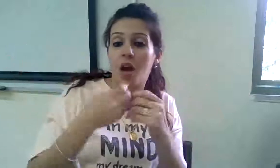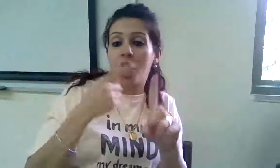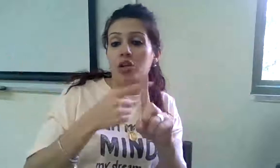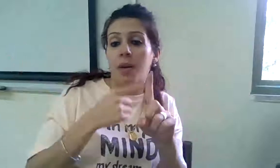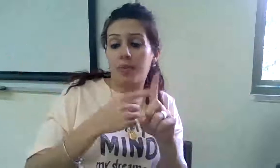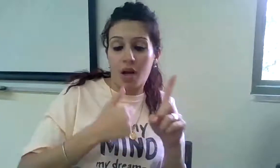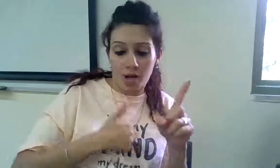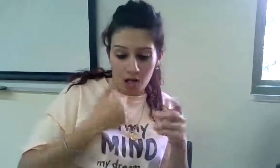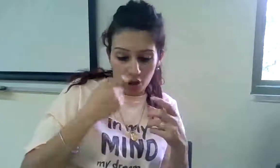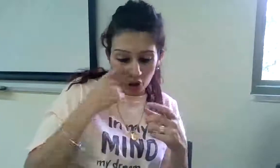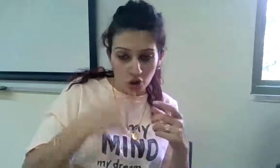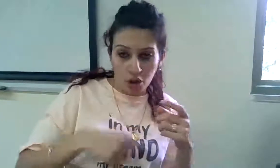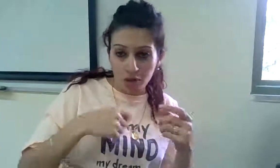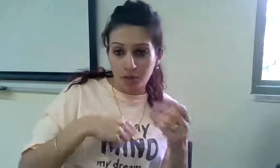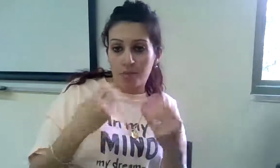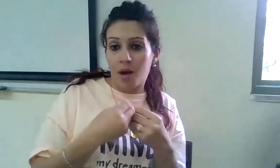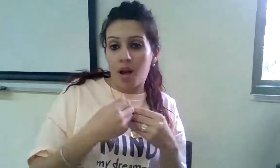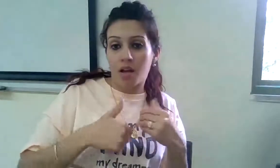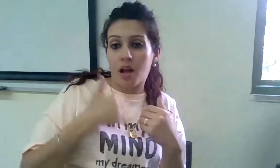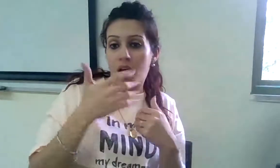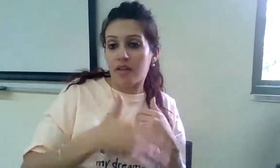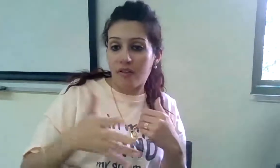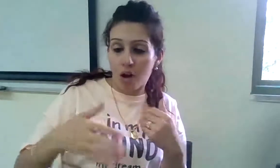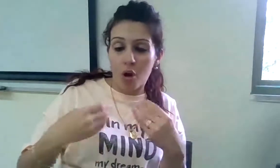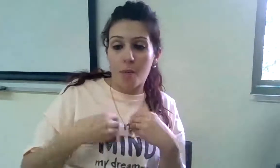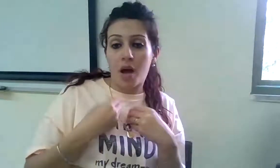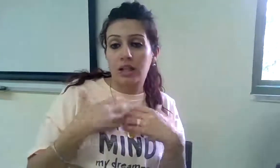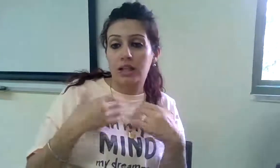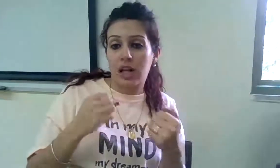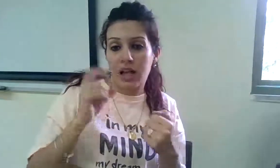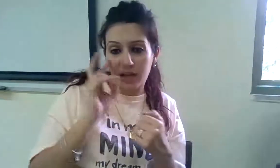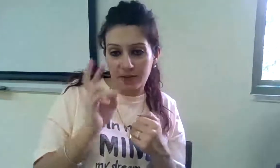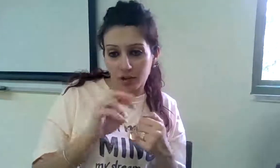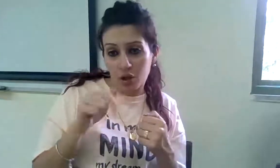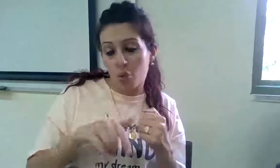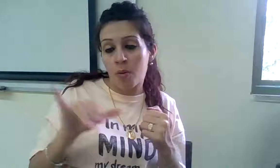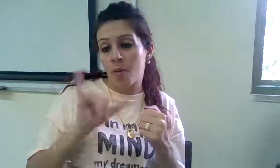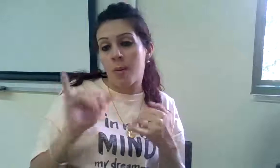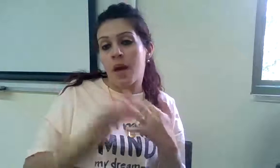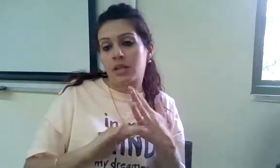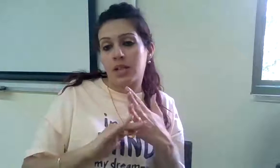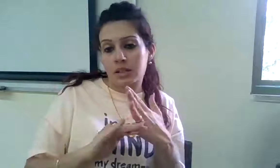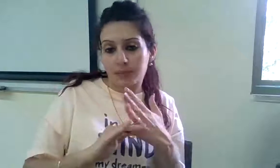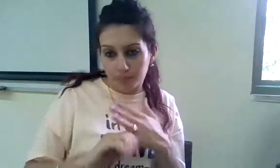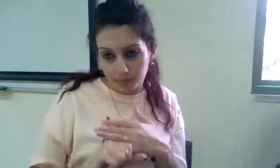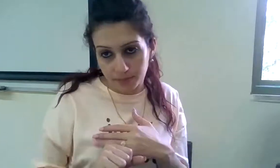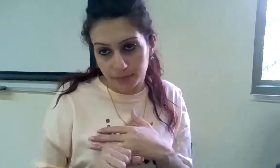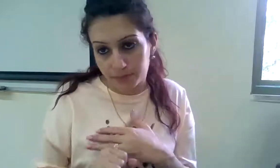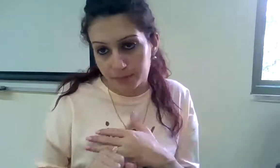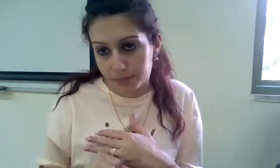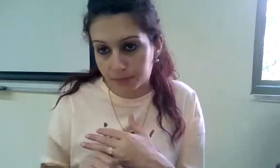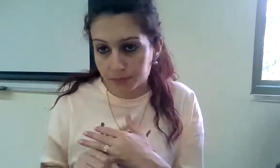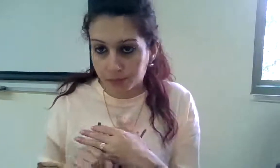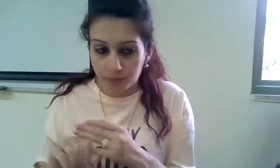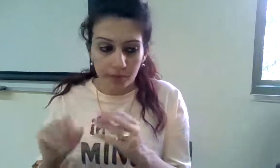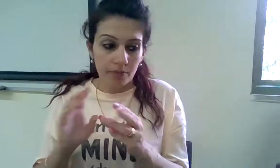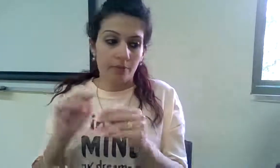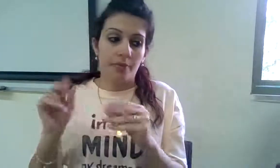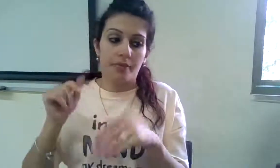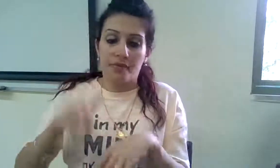كتب ايمن: في الأساس, فأن وفي أوقات الأزمات تختلف ظروف تعليم وتعلم الأطفال